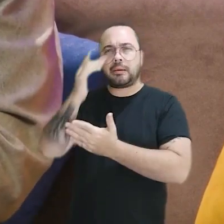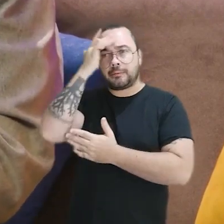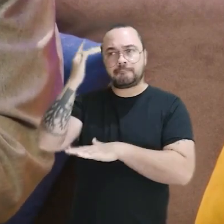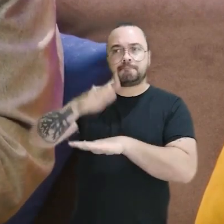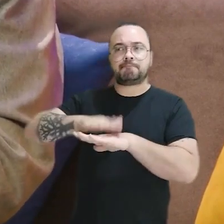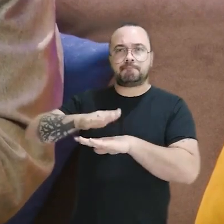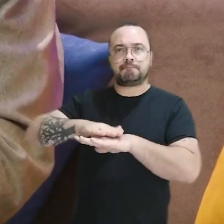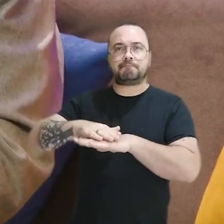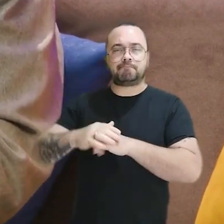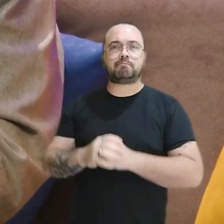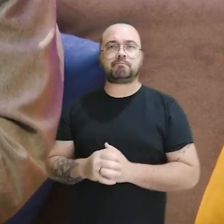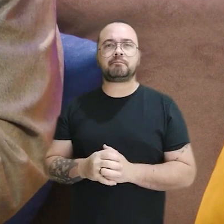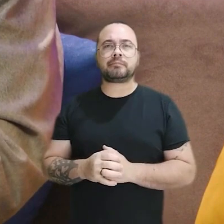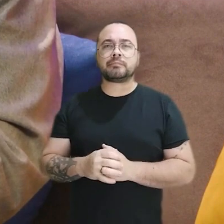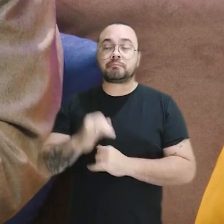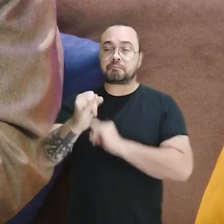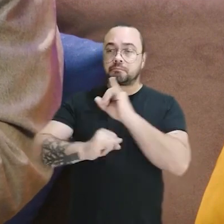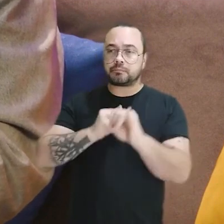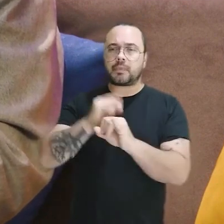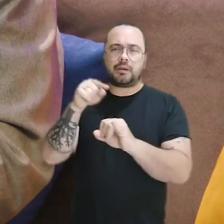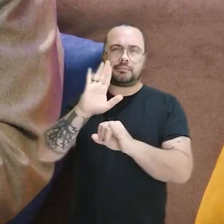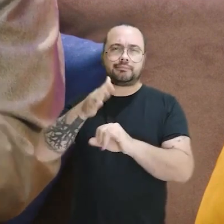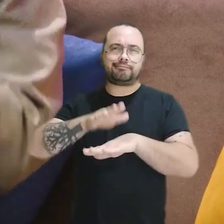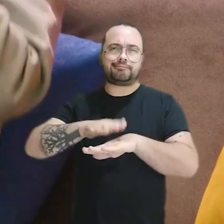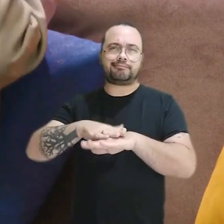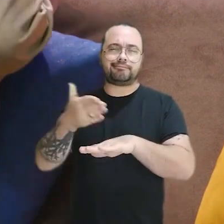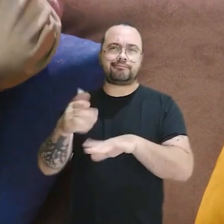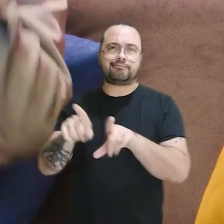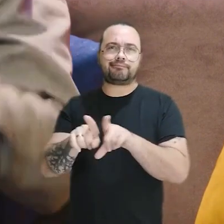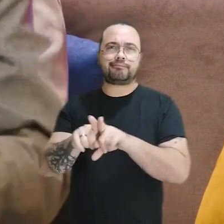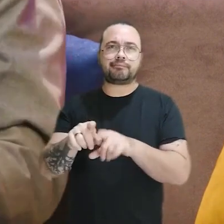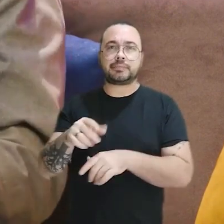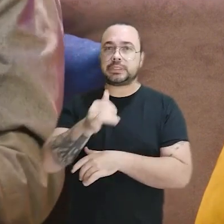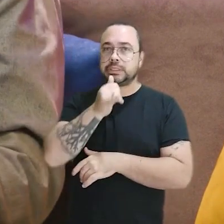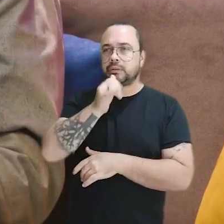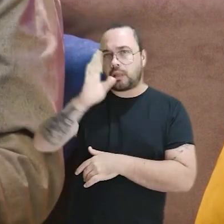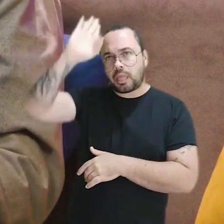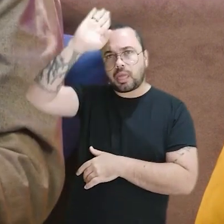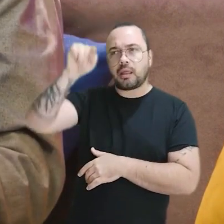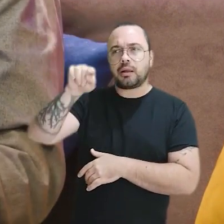um montão de gente fazendo isso. A internet já faz isso, sabe? O Neymar cai de um jeito engraçado,